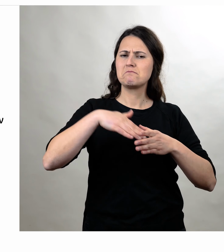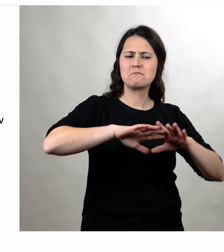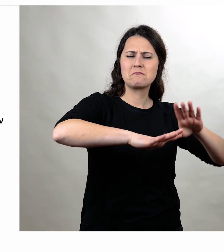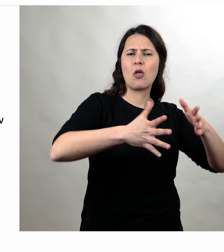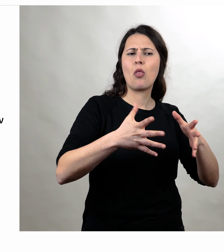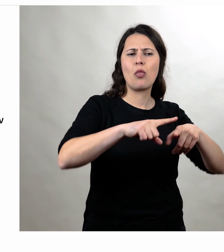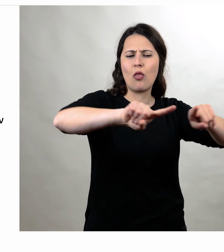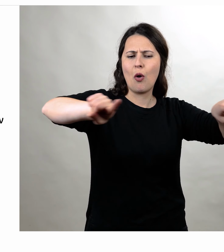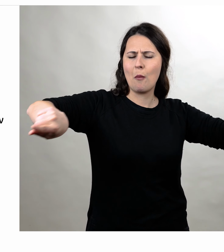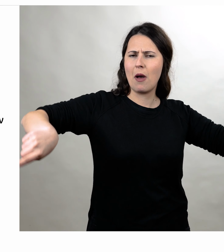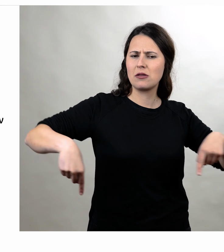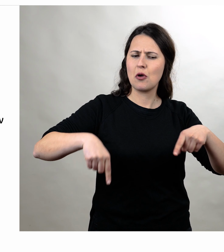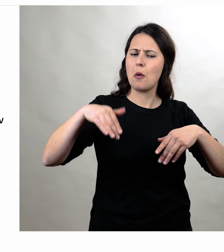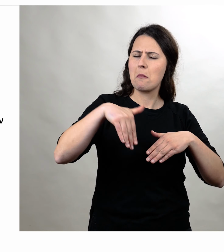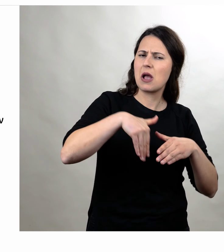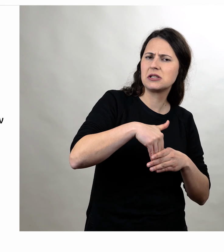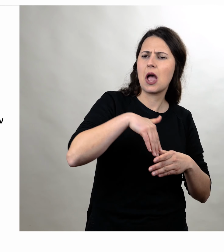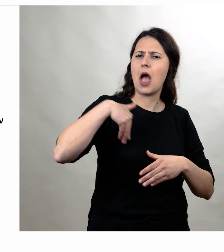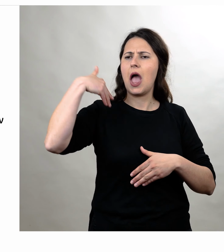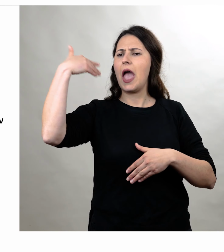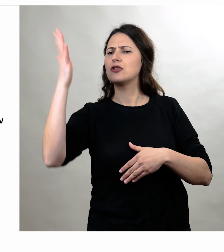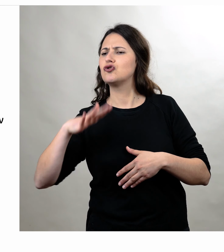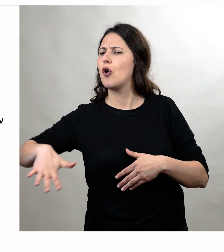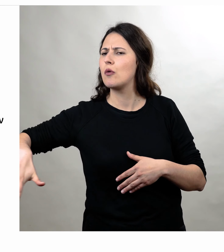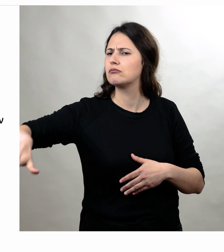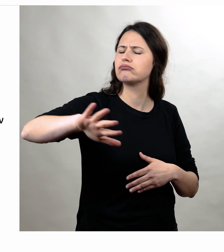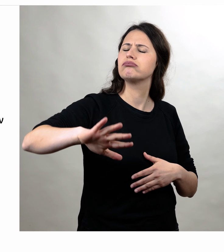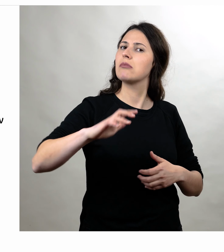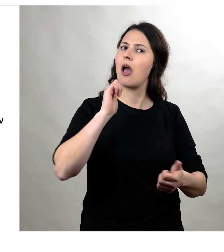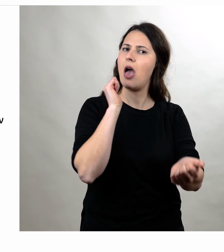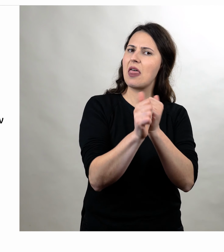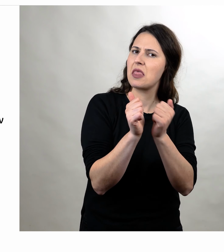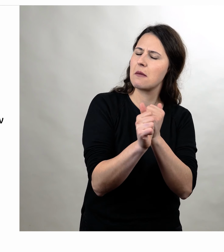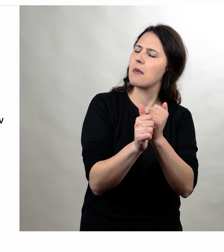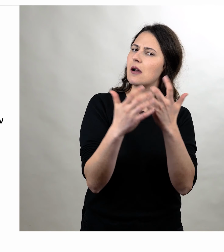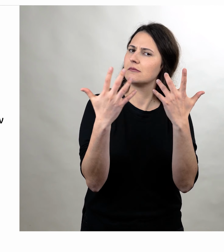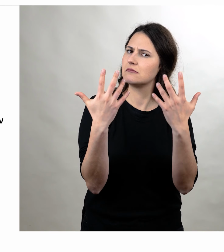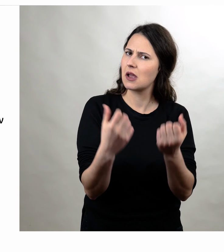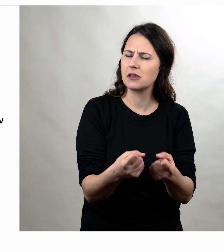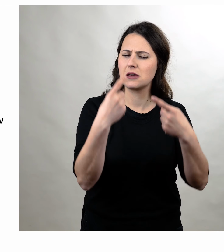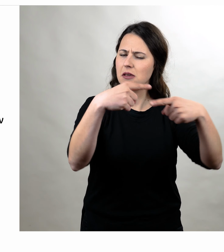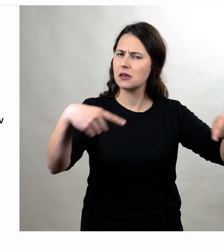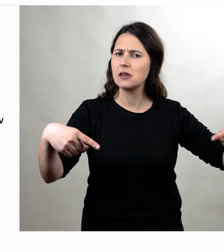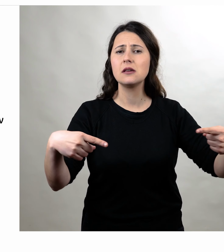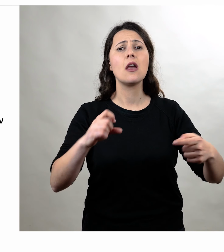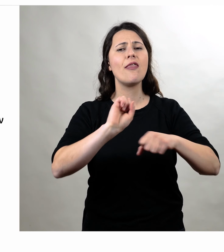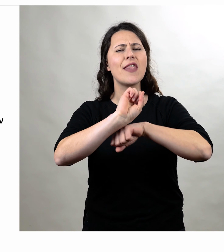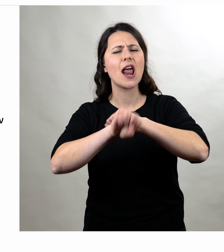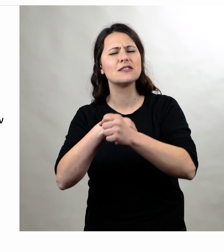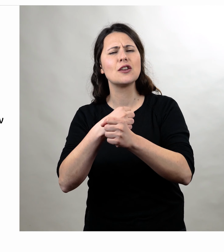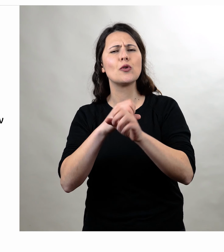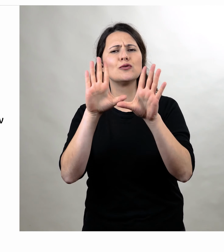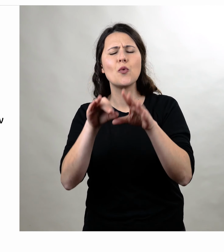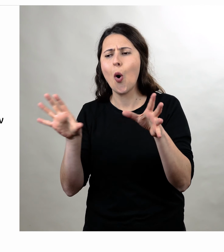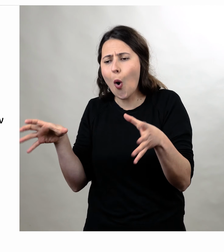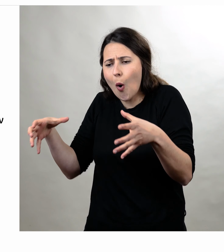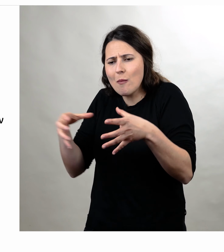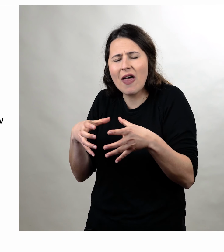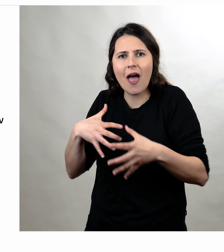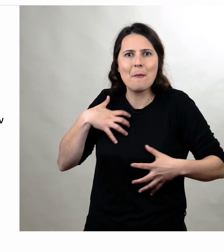αθλήματα, καθώς και δραστηριότητες τύπου «ομαδικής περιπέτειας».